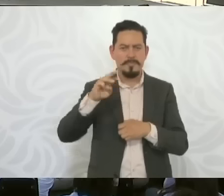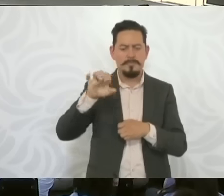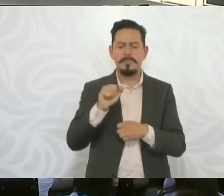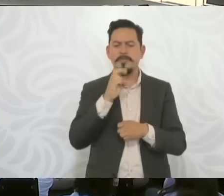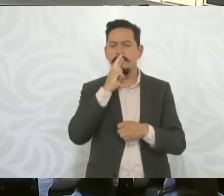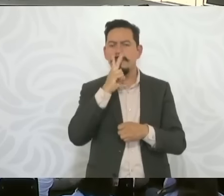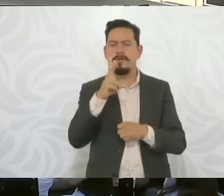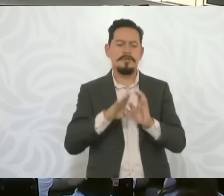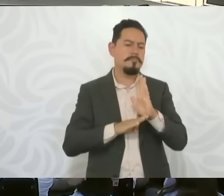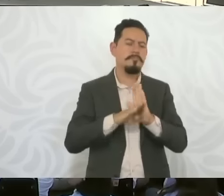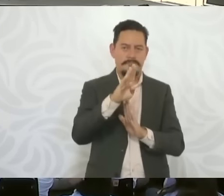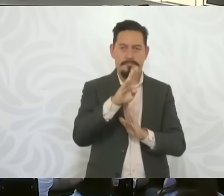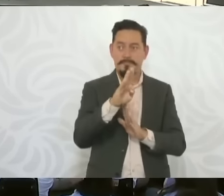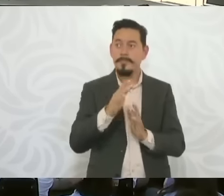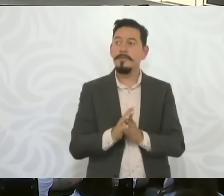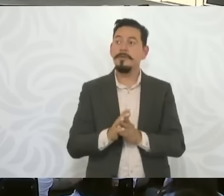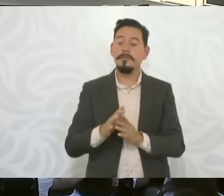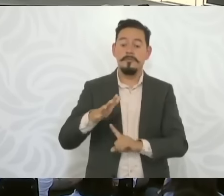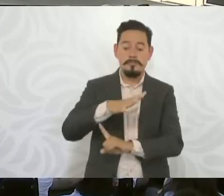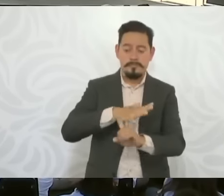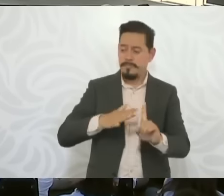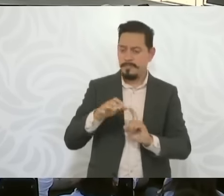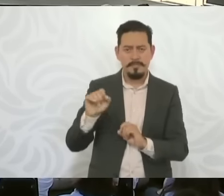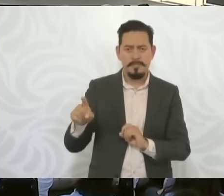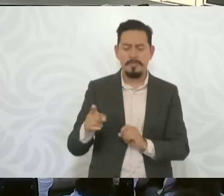Dicha comisión será precedida por el ingeniero Cutemo Cárdenas